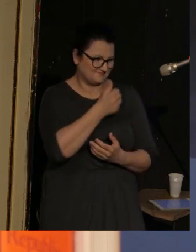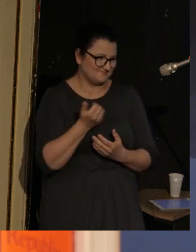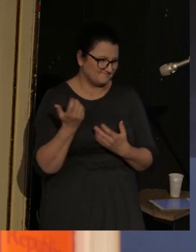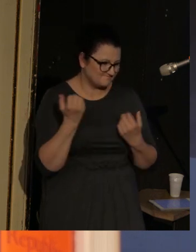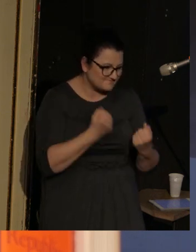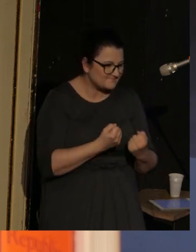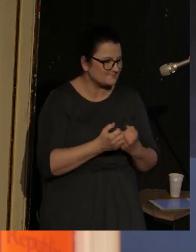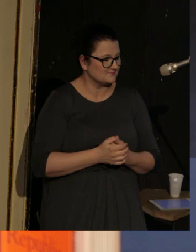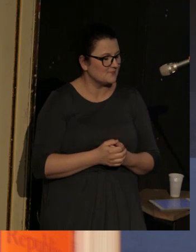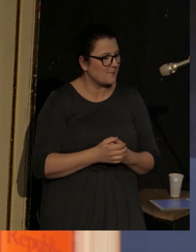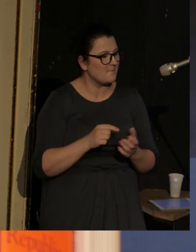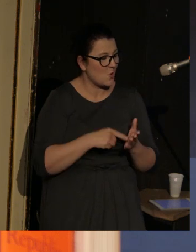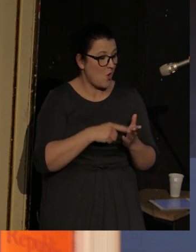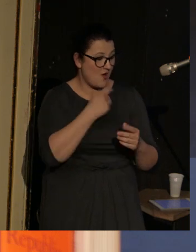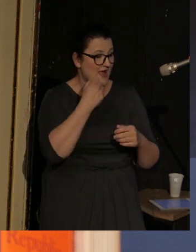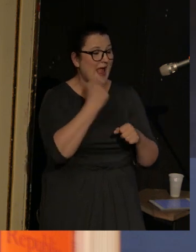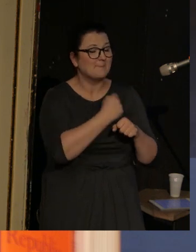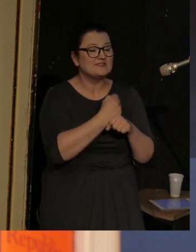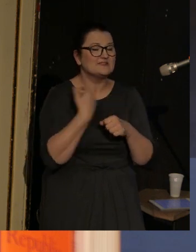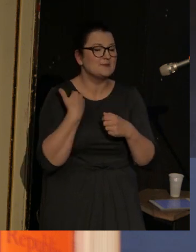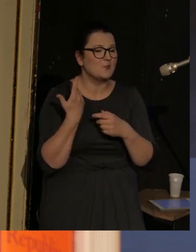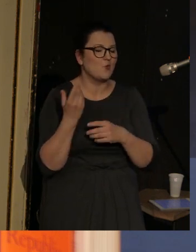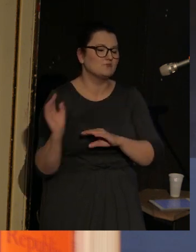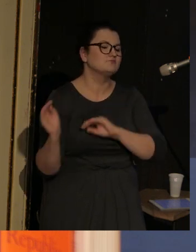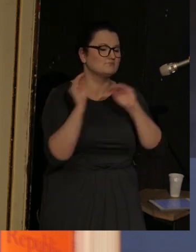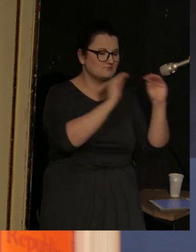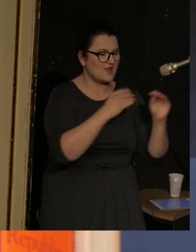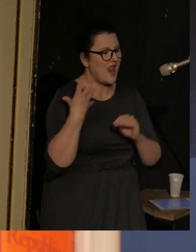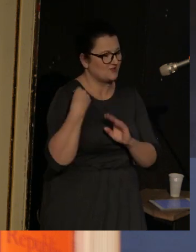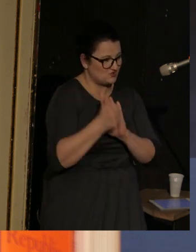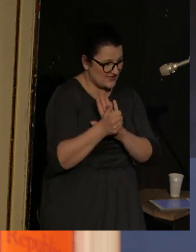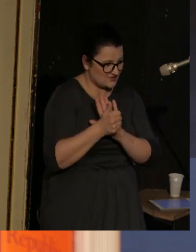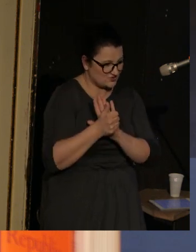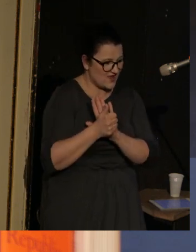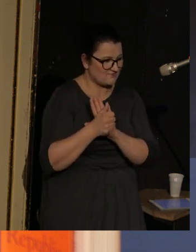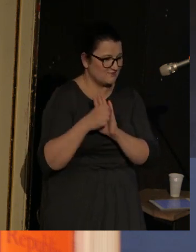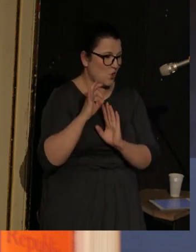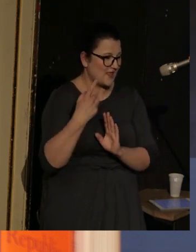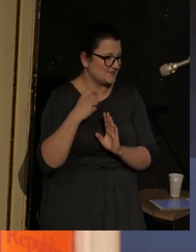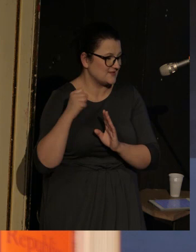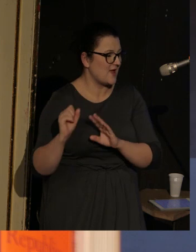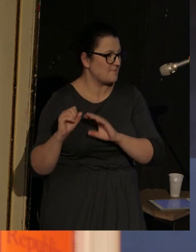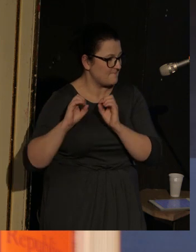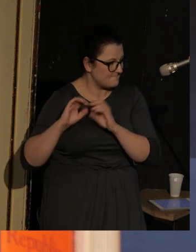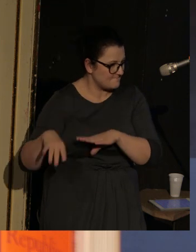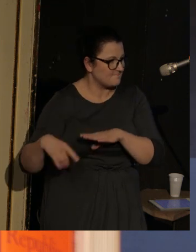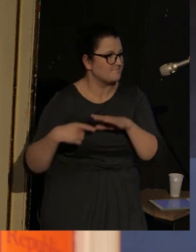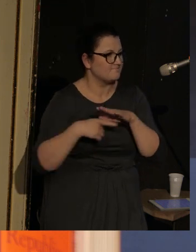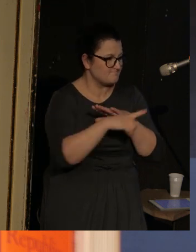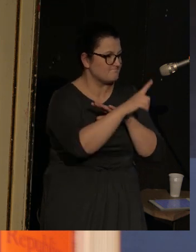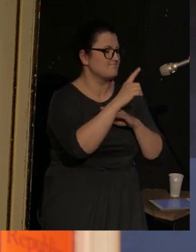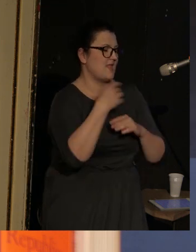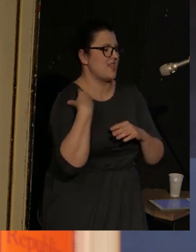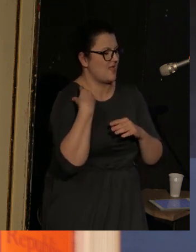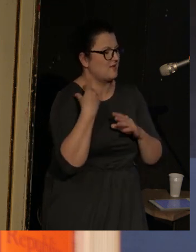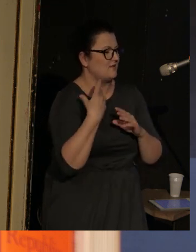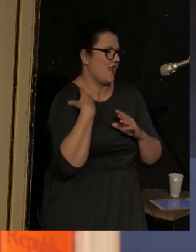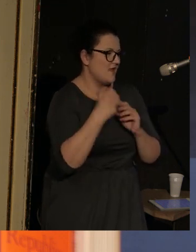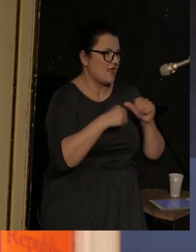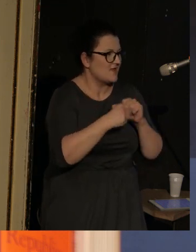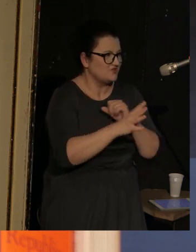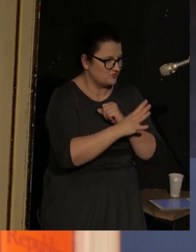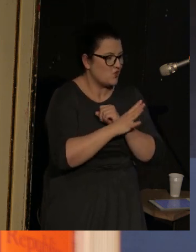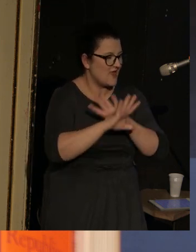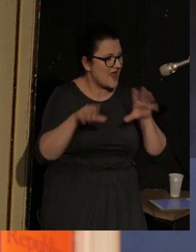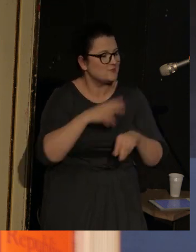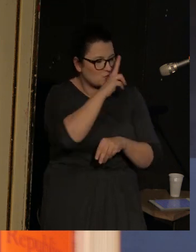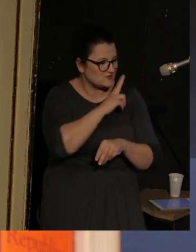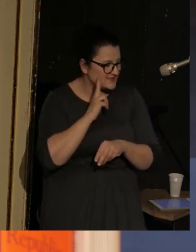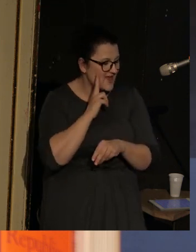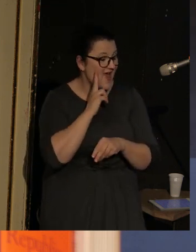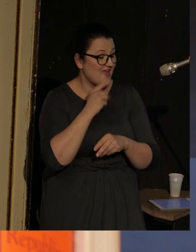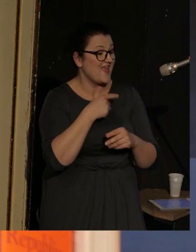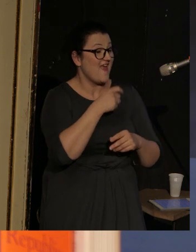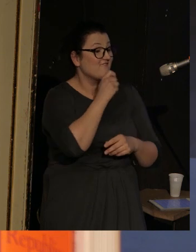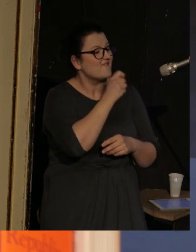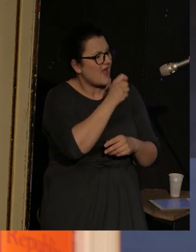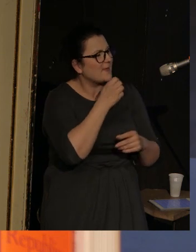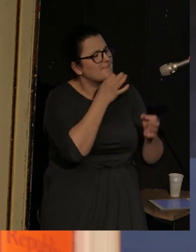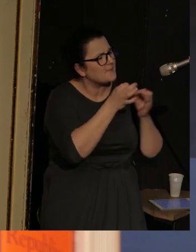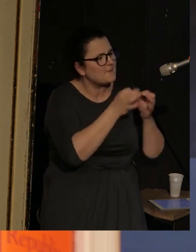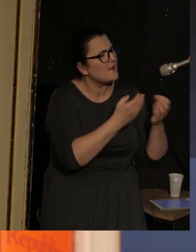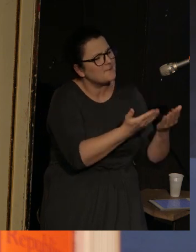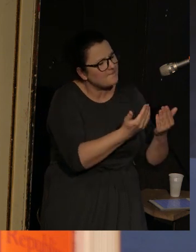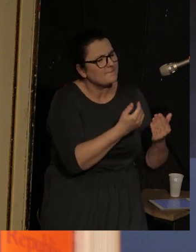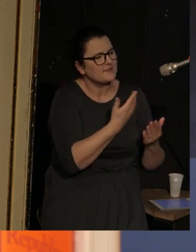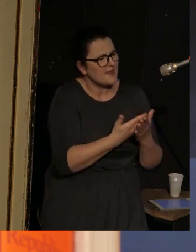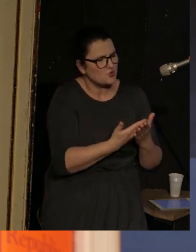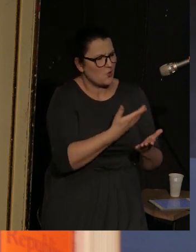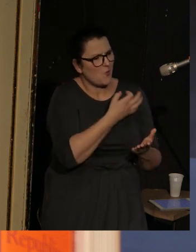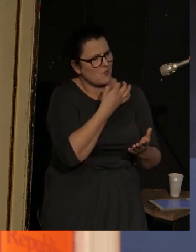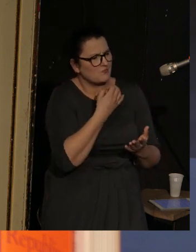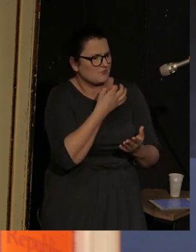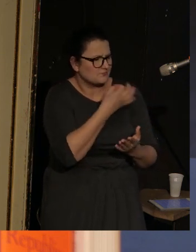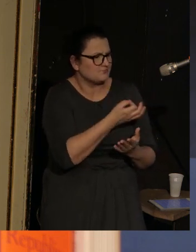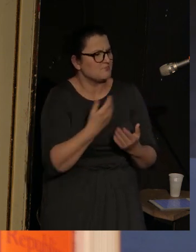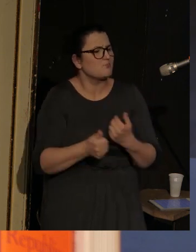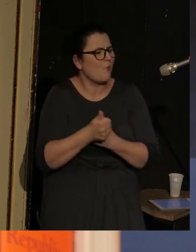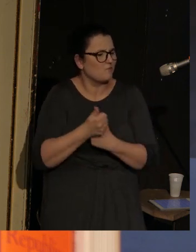Bo Ilya Kamiński wyjechał z Odessy w wieku lat szesnastu razem ze swoimi rodzicami i w wywiadach powody tego wyjazdu,